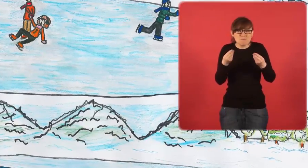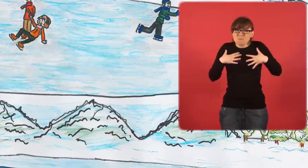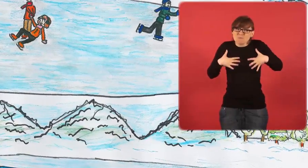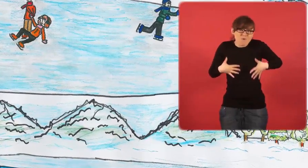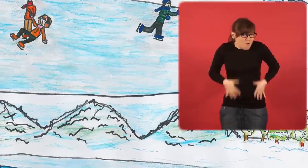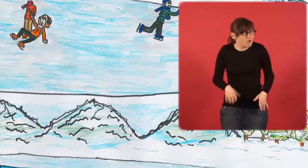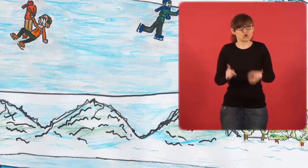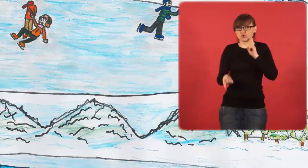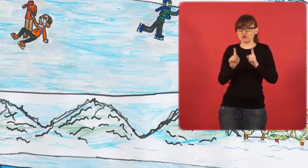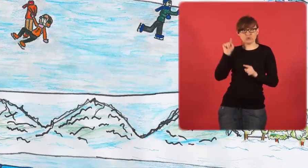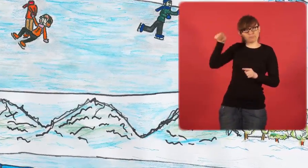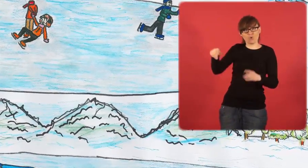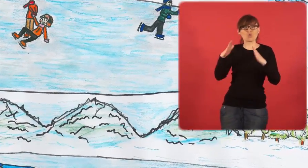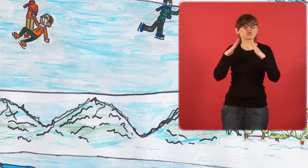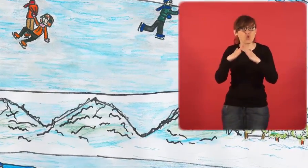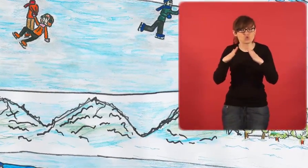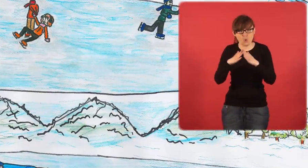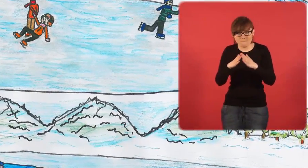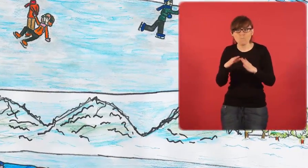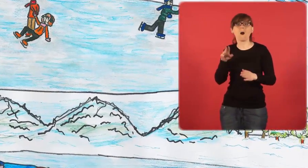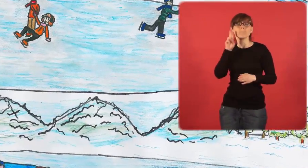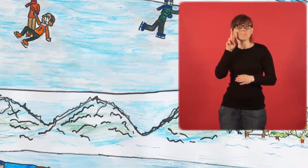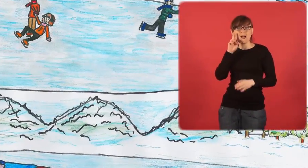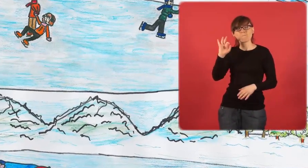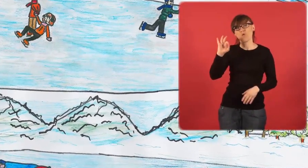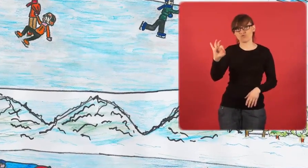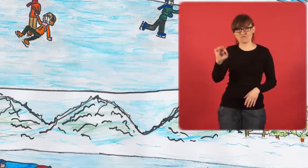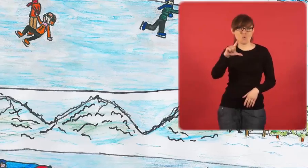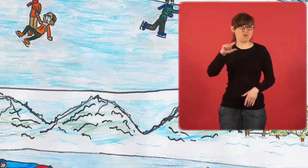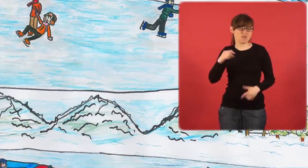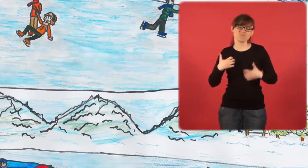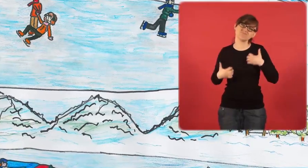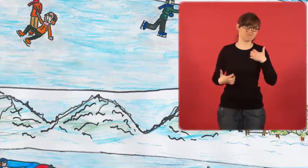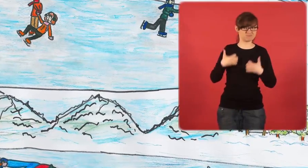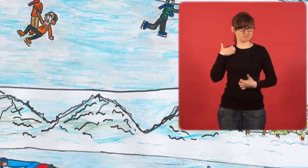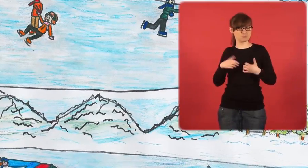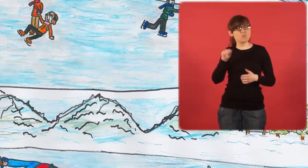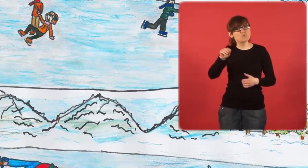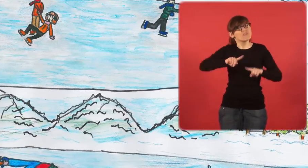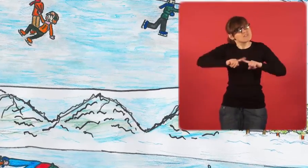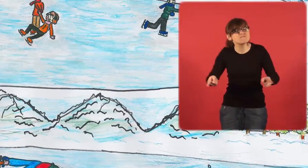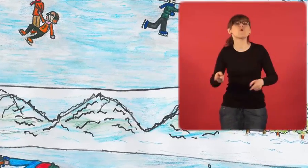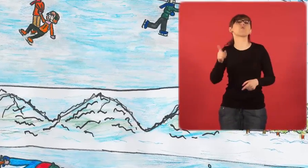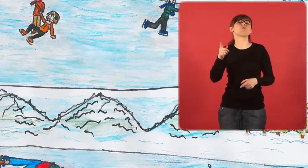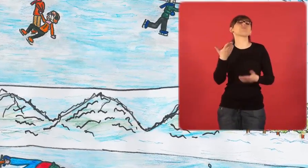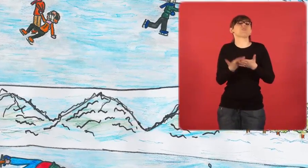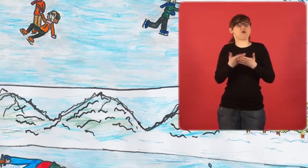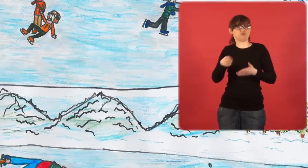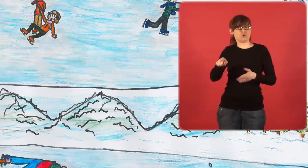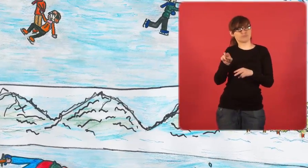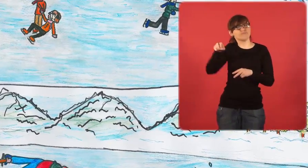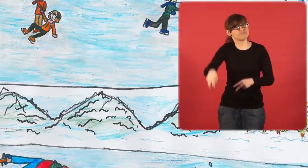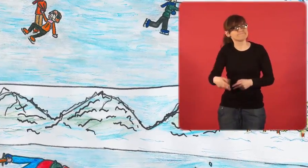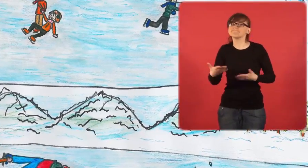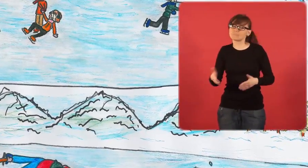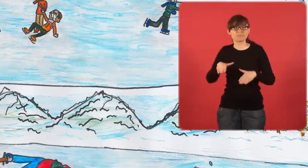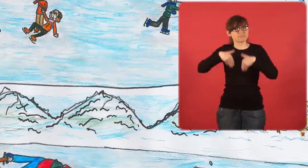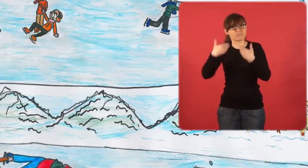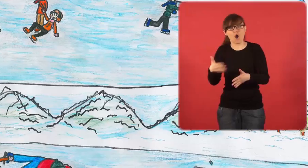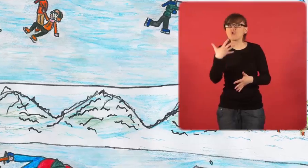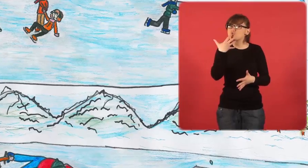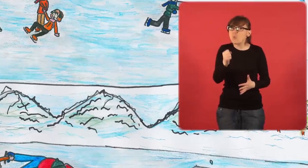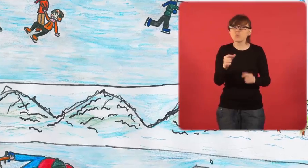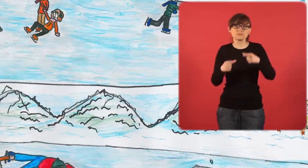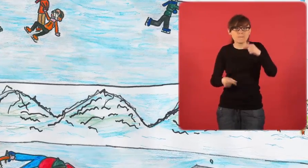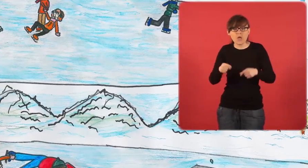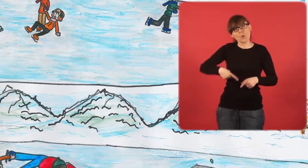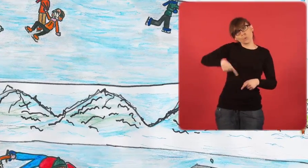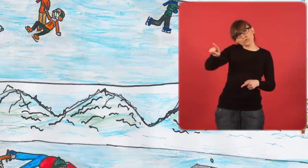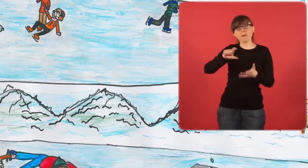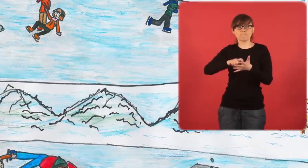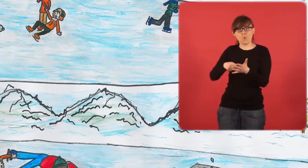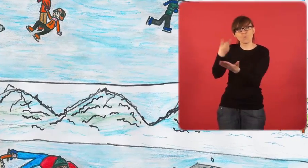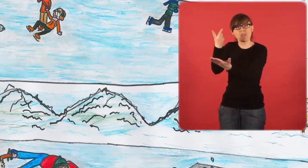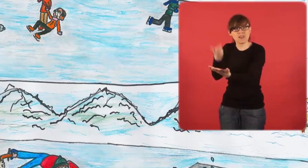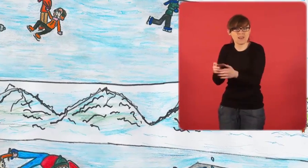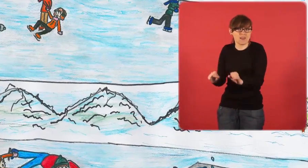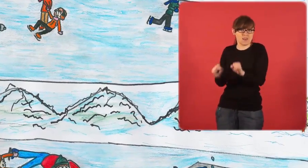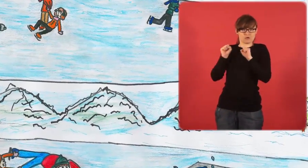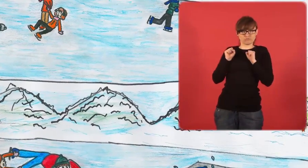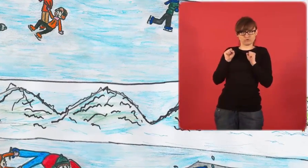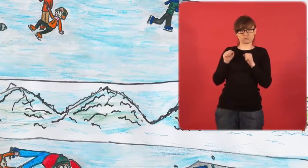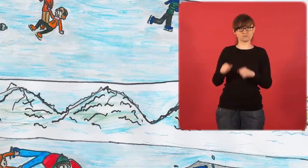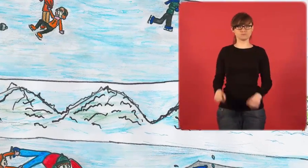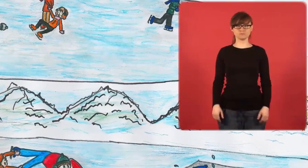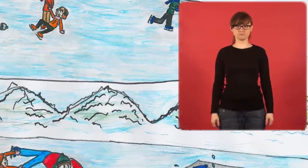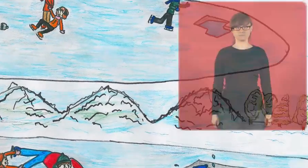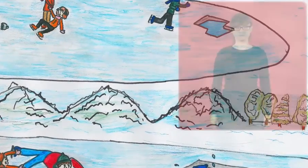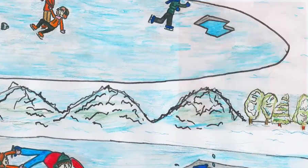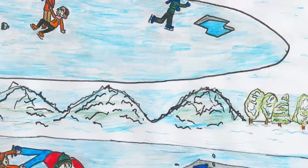Kiedy dzieci wróciły do domu mama bardzo zdenerwowała się na Lessego. Chłopiec musiał wypić gorące mleko i kilka godzin zostać za karę w pokoju.